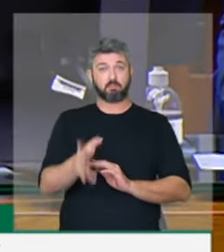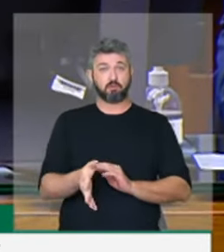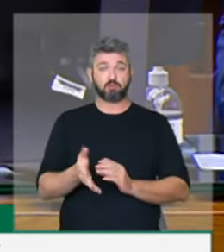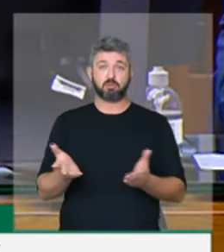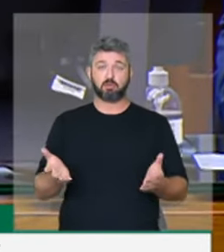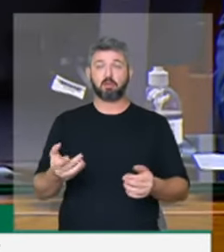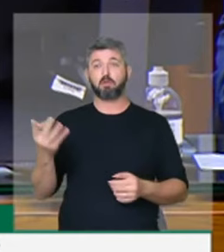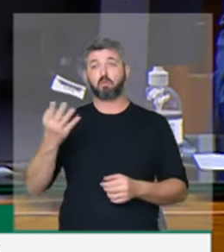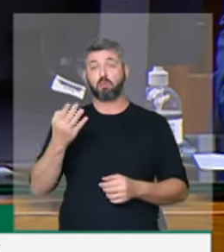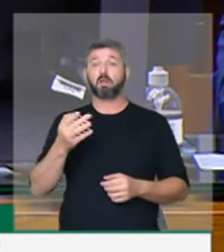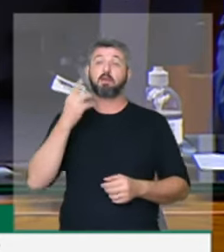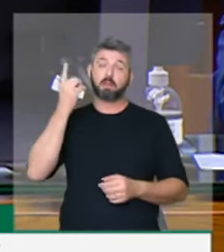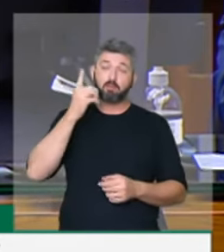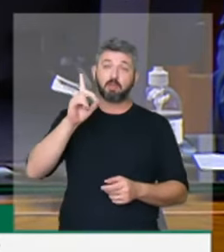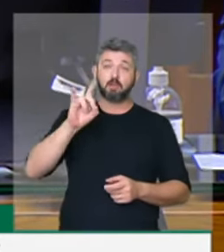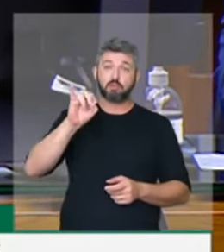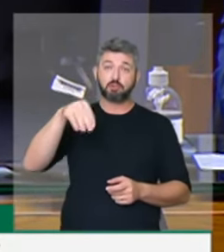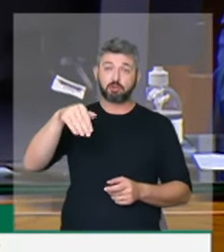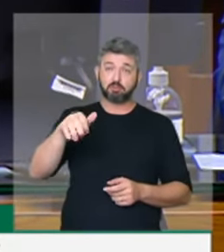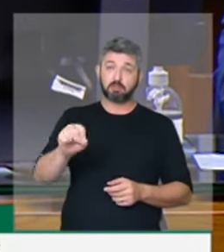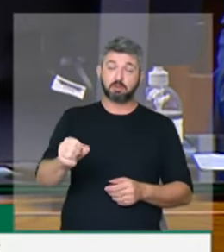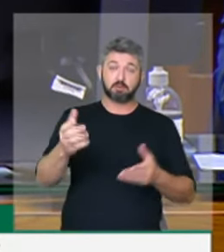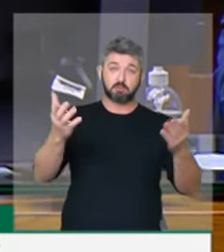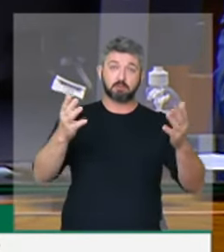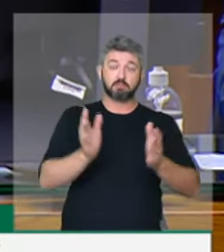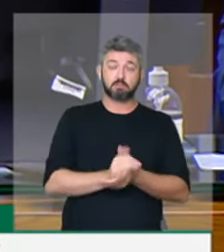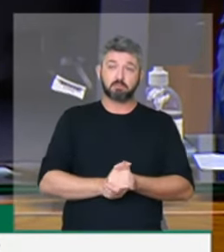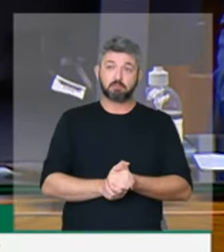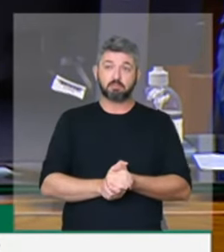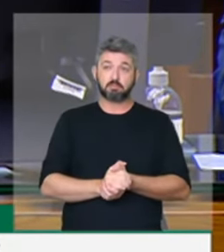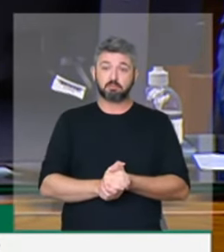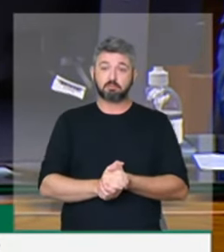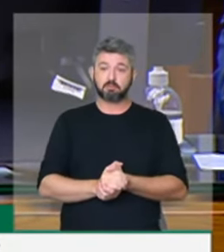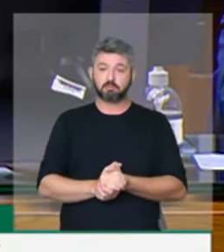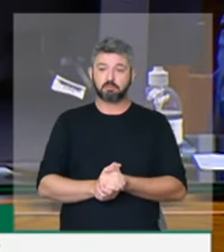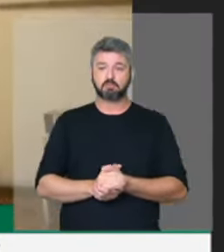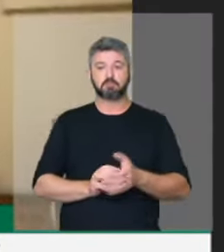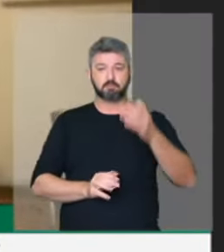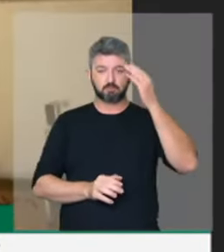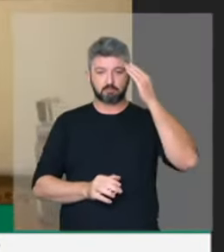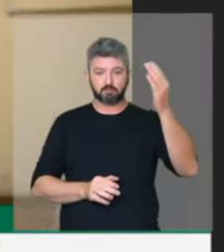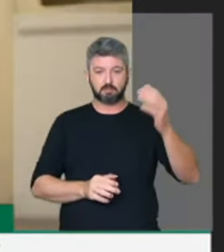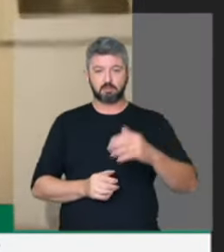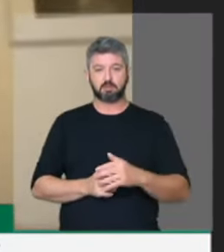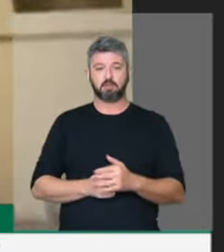[PRESIDENTE]: DE NADA, OBRIGADO THIAGO. [DEPUTADO]: SENHOR PRESIDENTE, PEÇO DESCULPAS